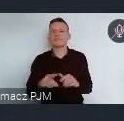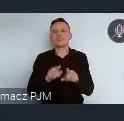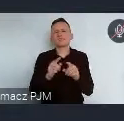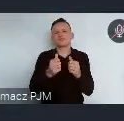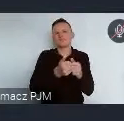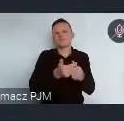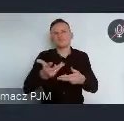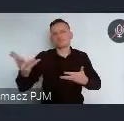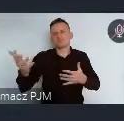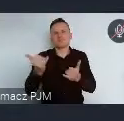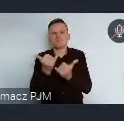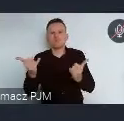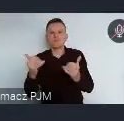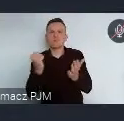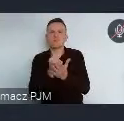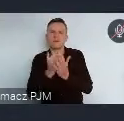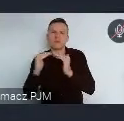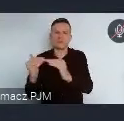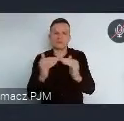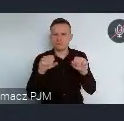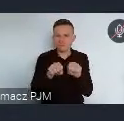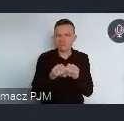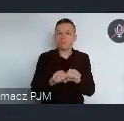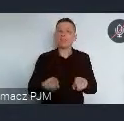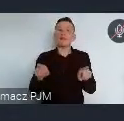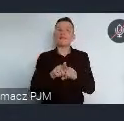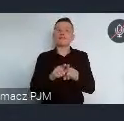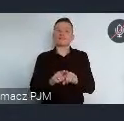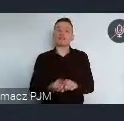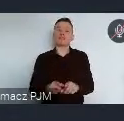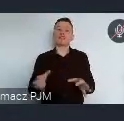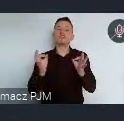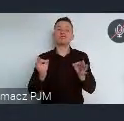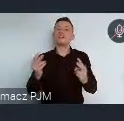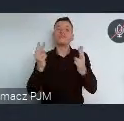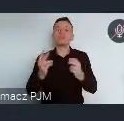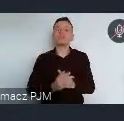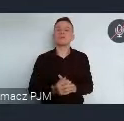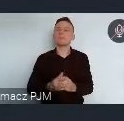i to, co dla nas tutaj dzisiaj bardzo mocno też wybrzmiewa, czyli partnerstwo i współpraca,